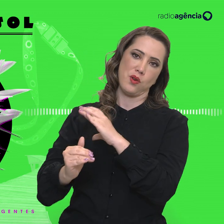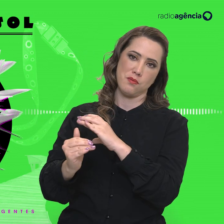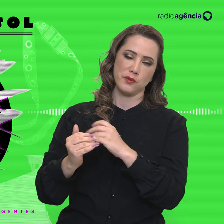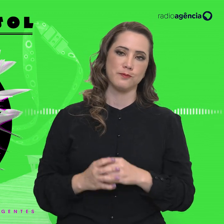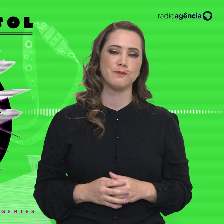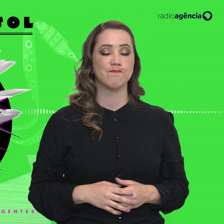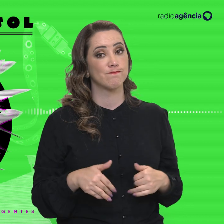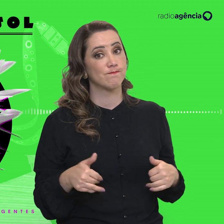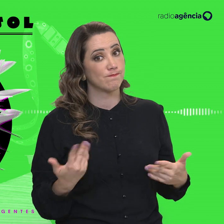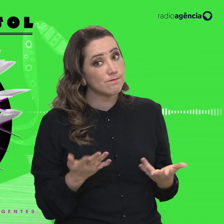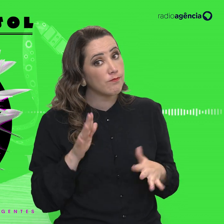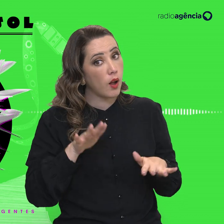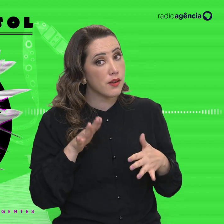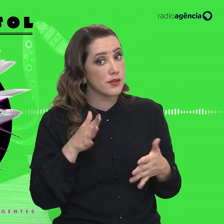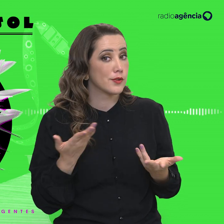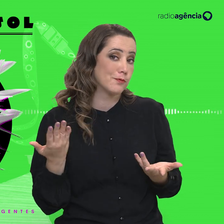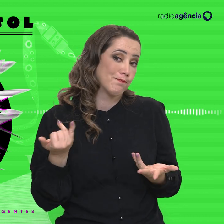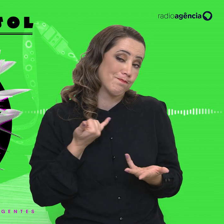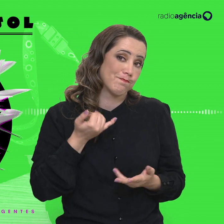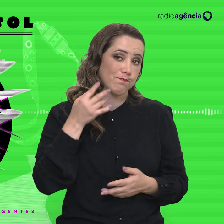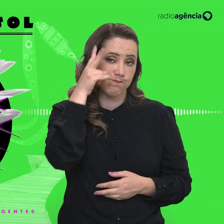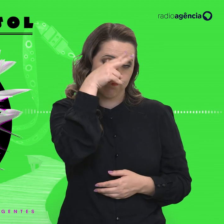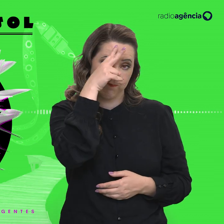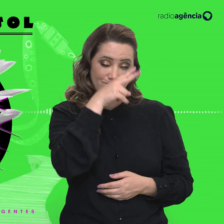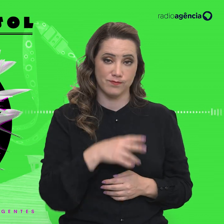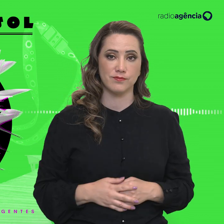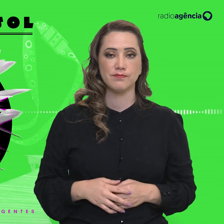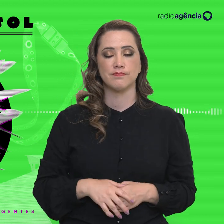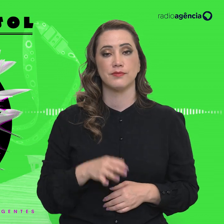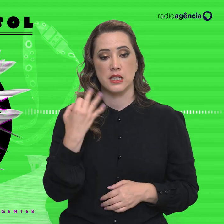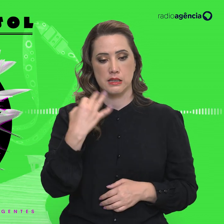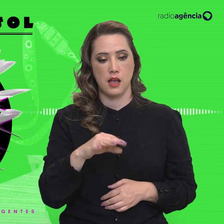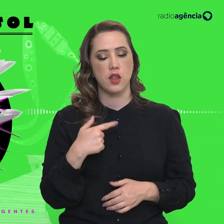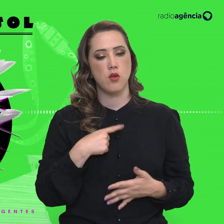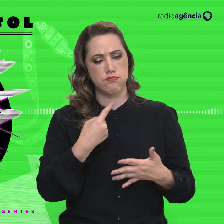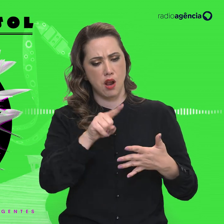[trilha do MacGyver entra ao fundo] [Leyberson] Bingo! Olha, nessa eu marquei todas as opções.